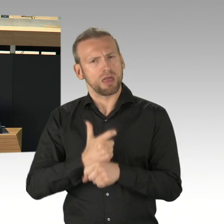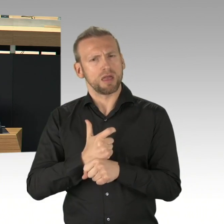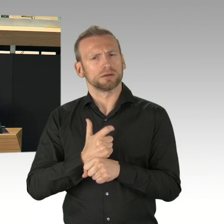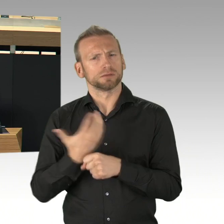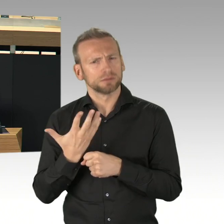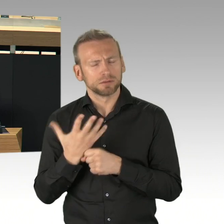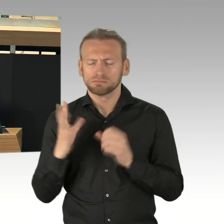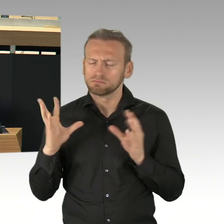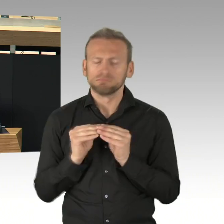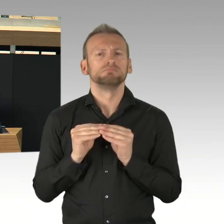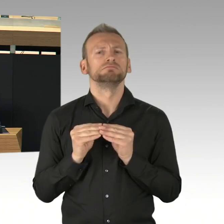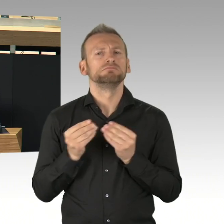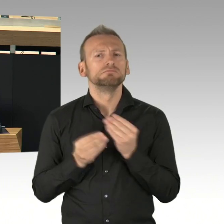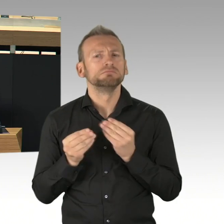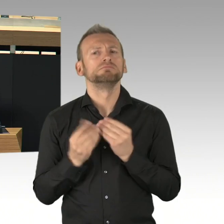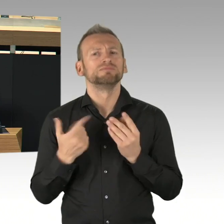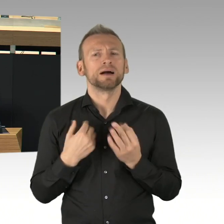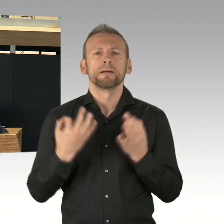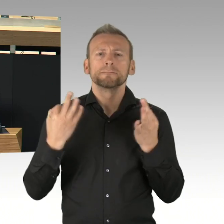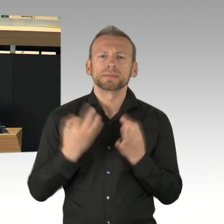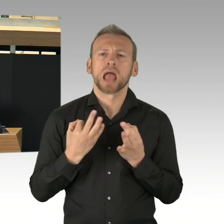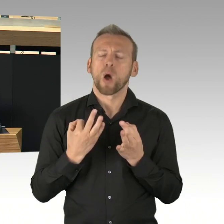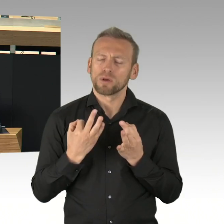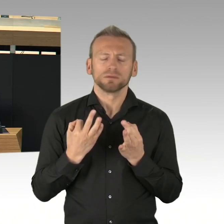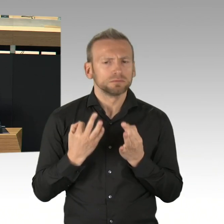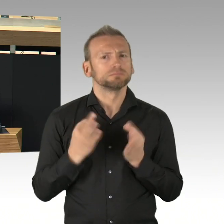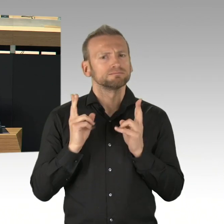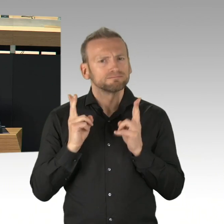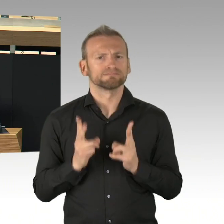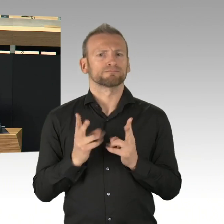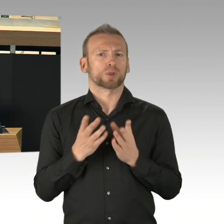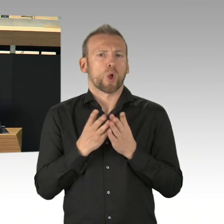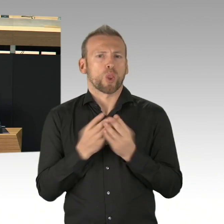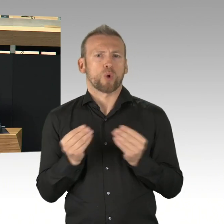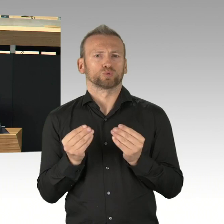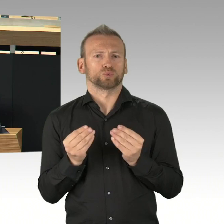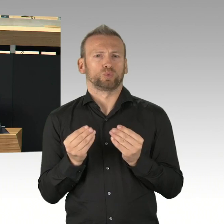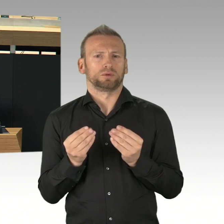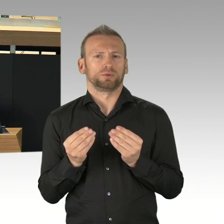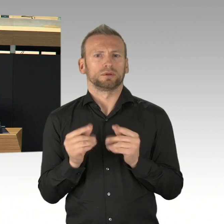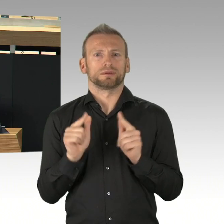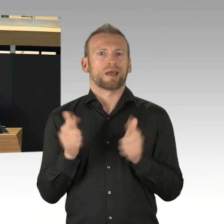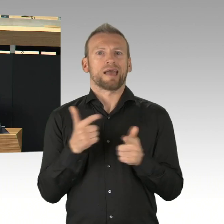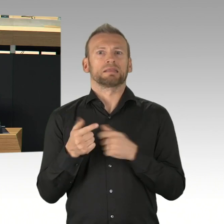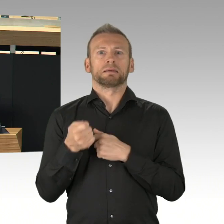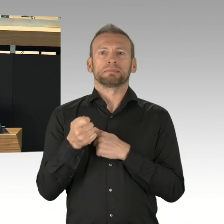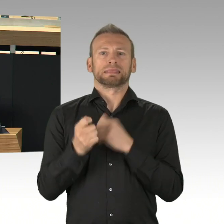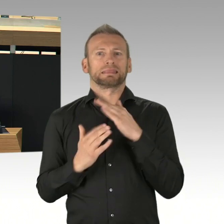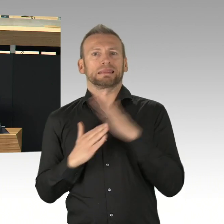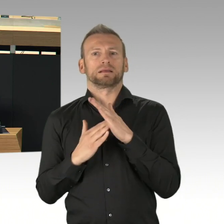wir werden auch gemeinsam mit der CDU ein Klageverfahren anstrengen, um Rechtssicherheit zu verschaffen, die Sie ja mittlerweile sogar einfordern,